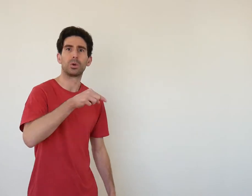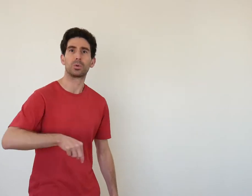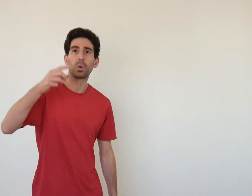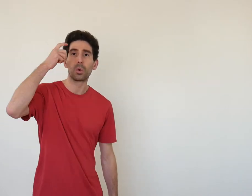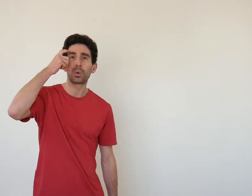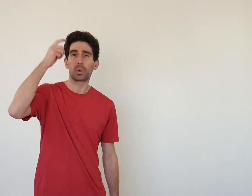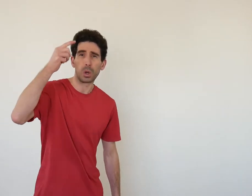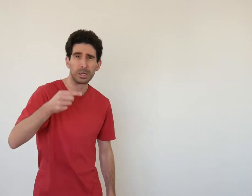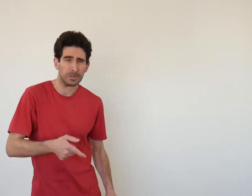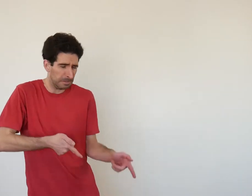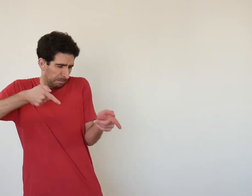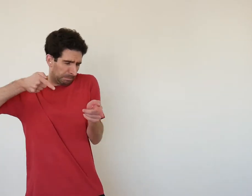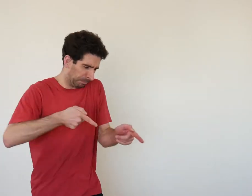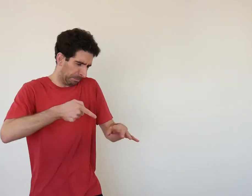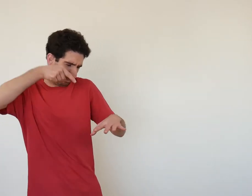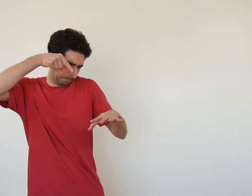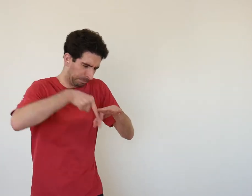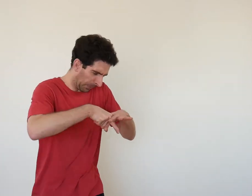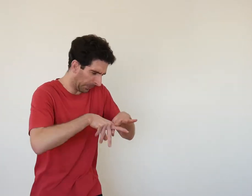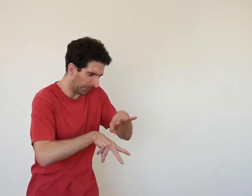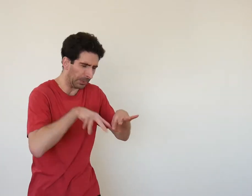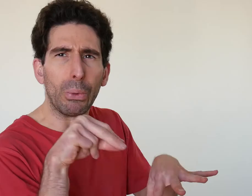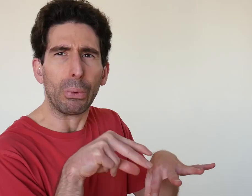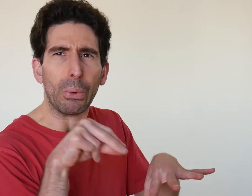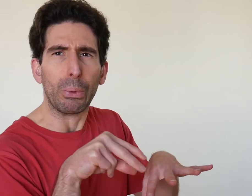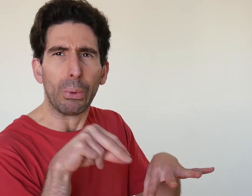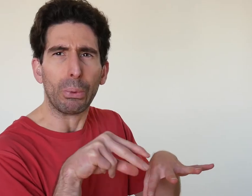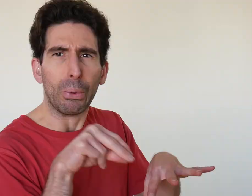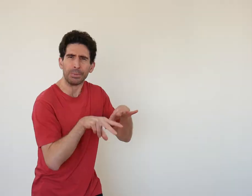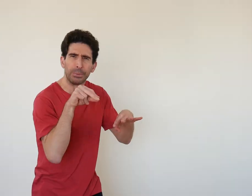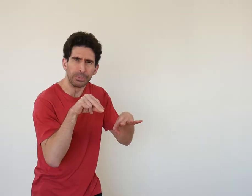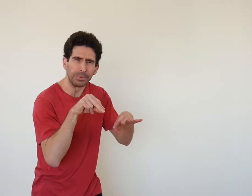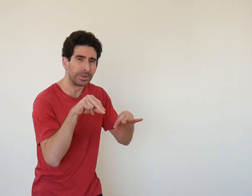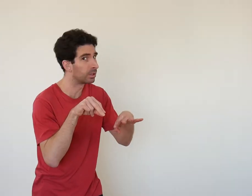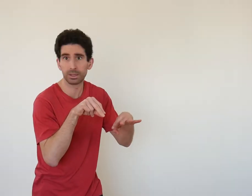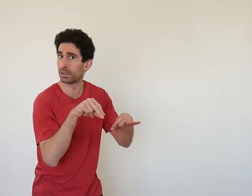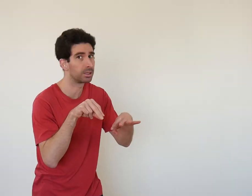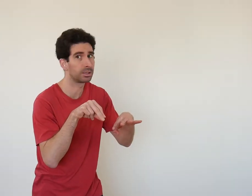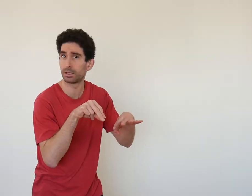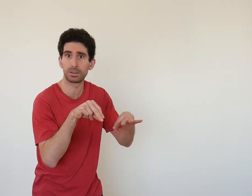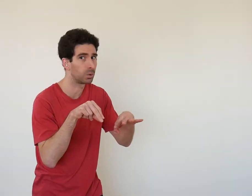Nous, on croit que le proboscis est rigide pour pour percer la peau et sucer le sang. Eh non !